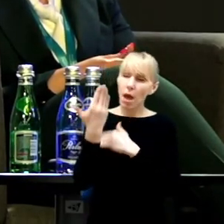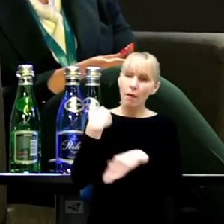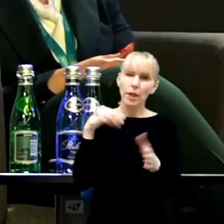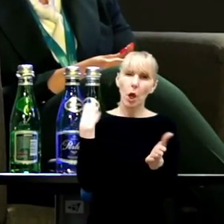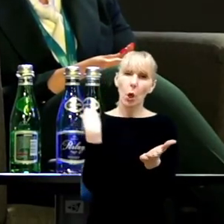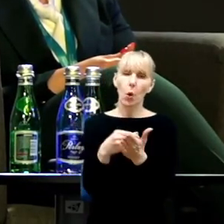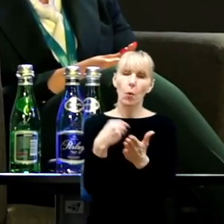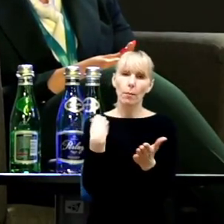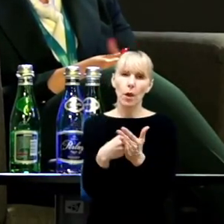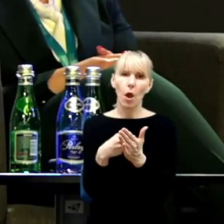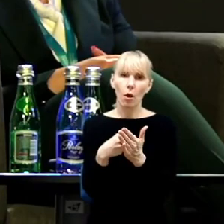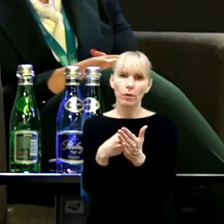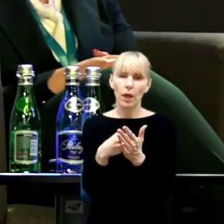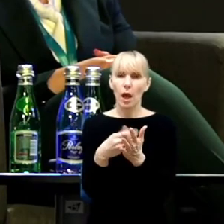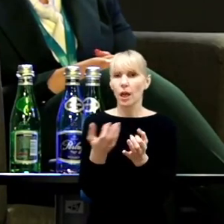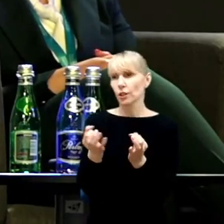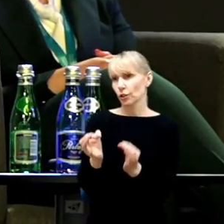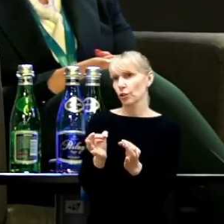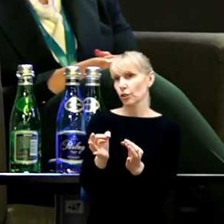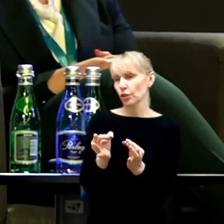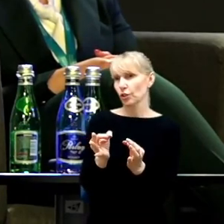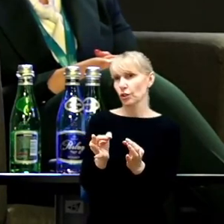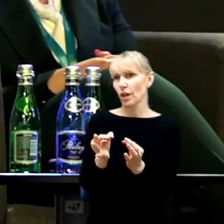którzy dzisiaj są emerytami czy rencistami.